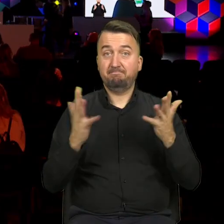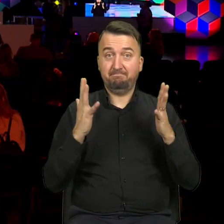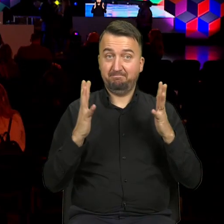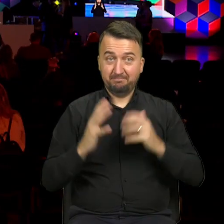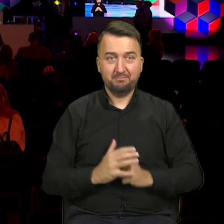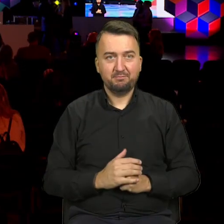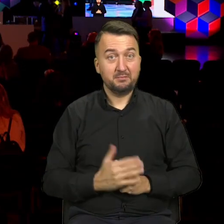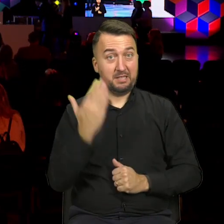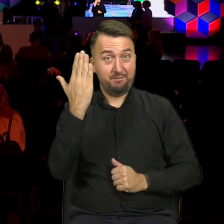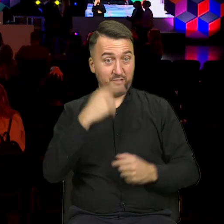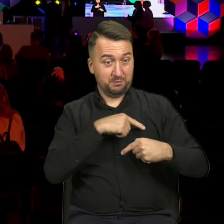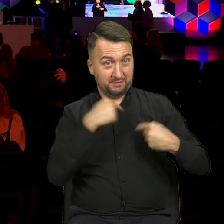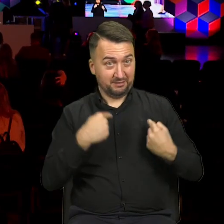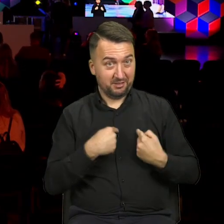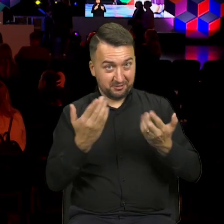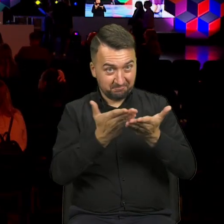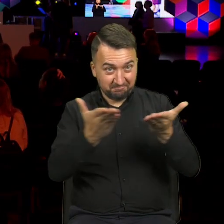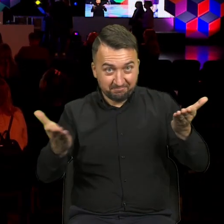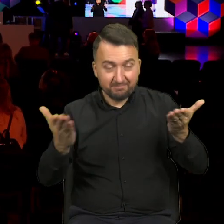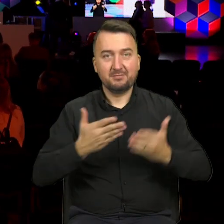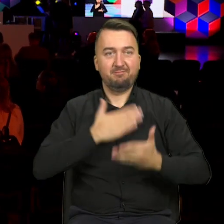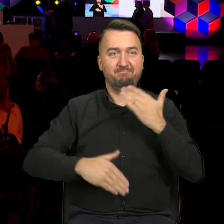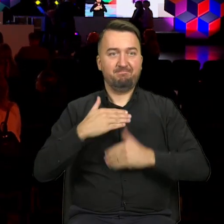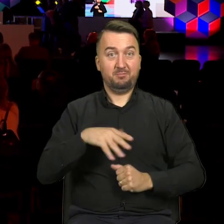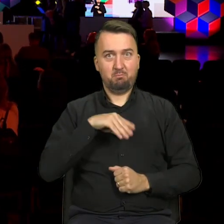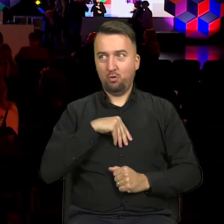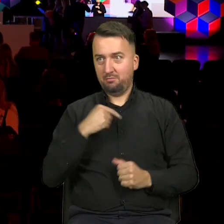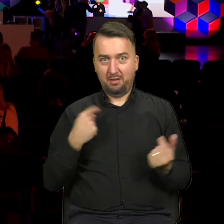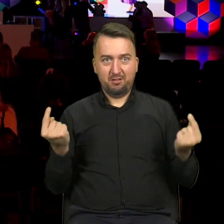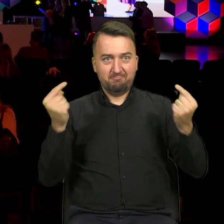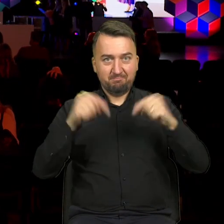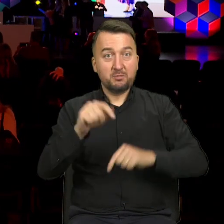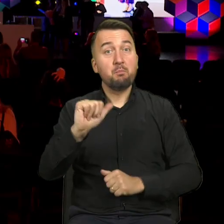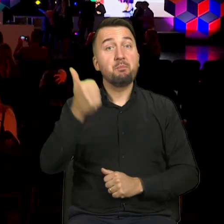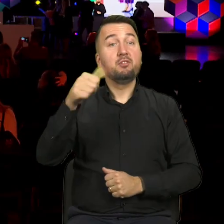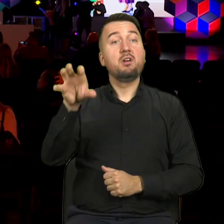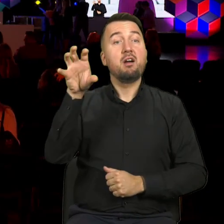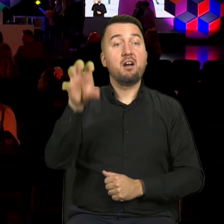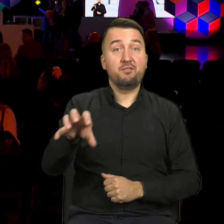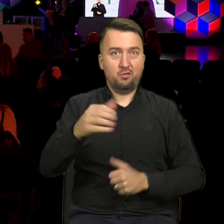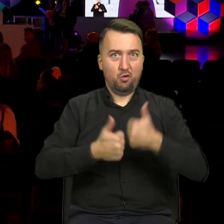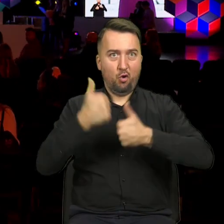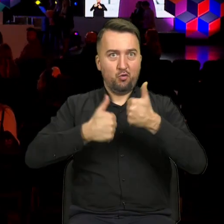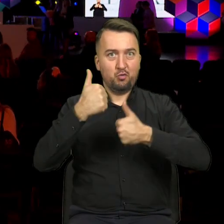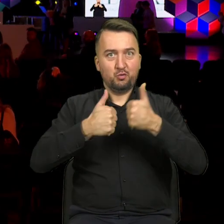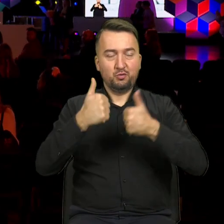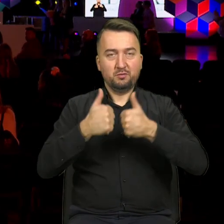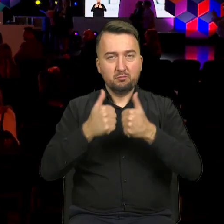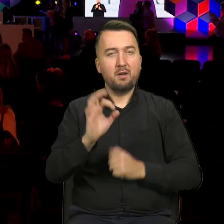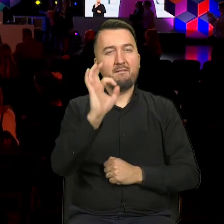Witam serdecznie Państwa. Bardzo się cieszę, że dzisiaj mogę być tutaj z Państwem i przedstawić pierwszą kategorię w konkursie Twój Euroguidance – doradztwo,